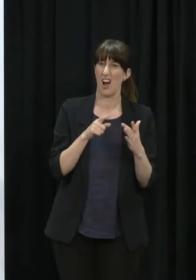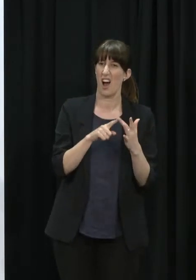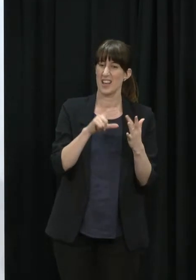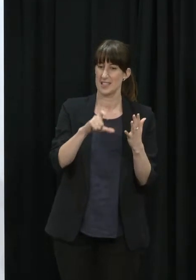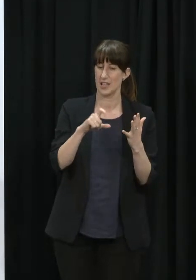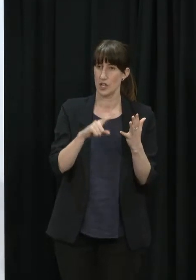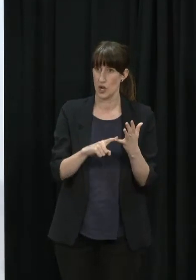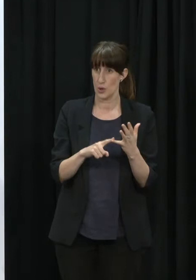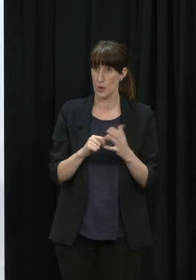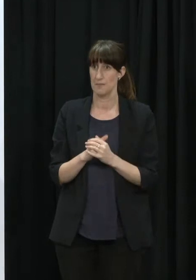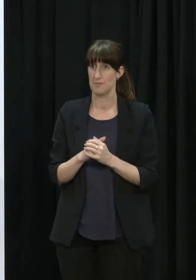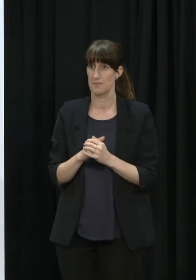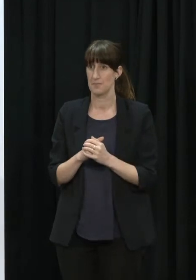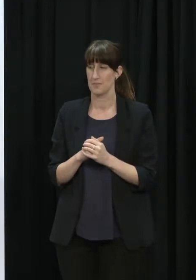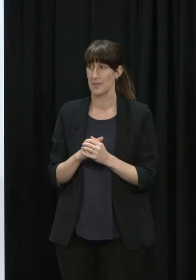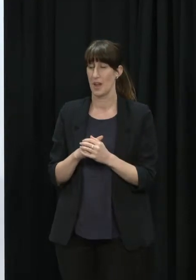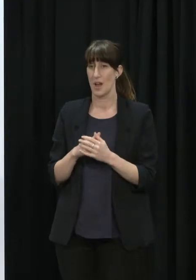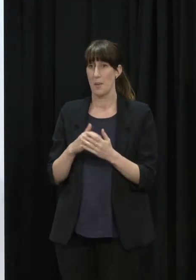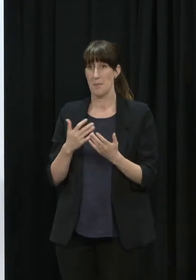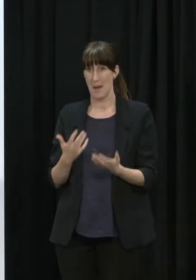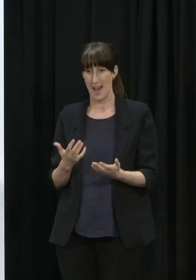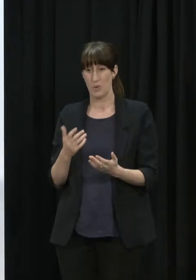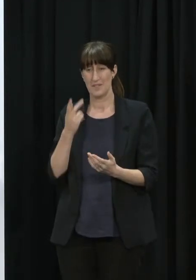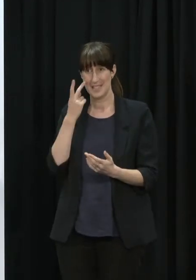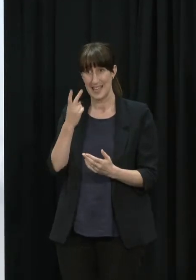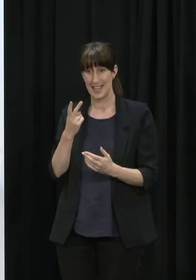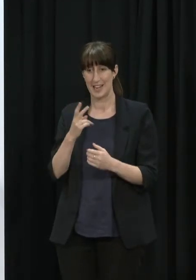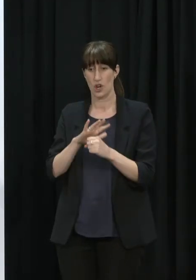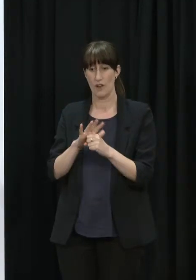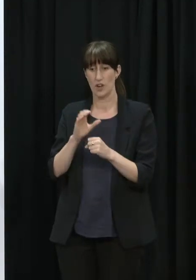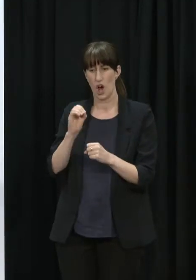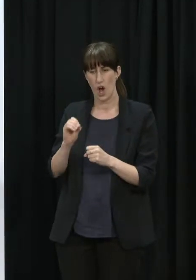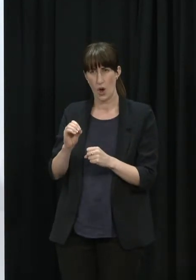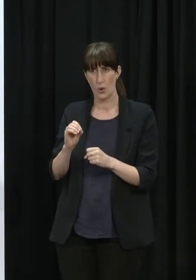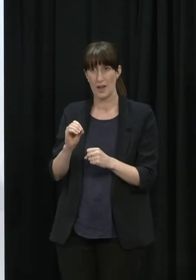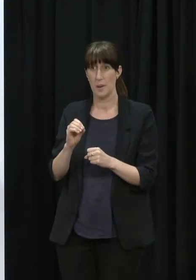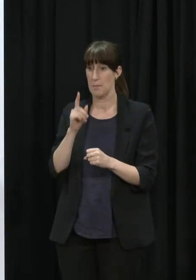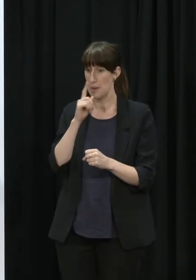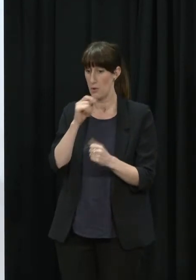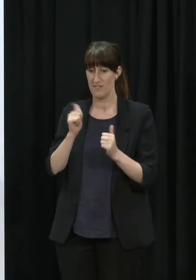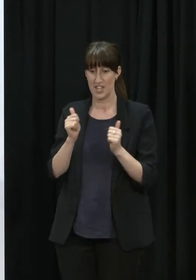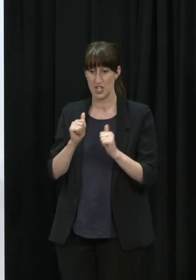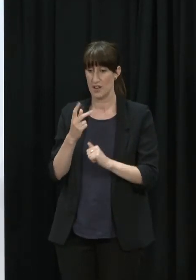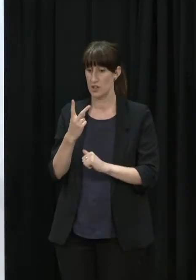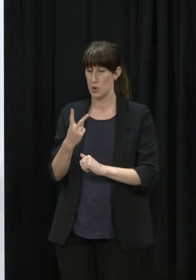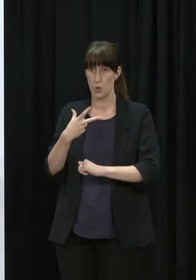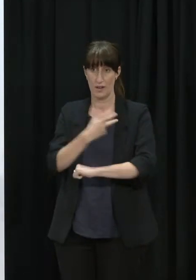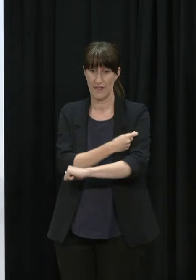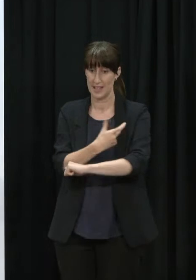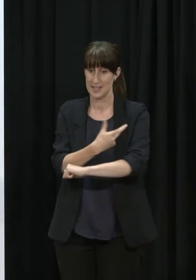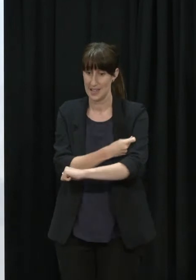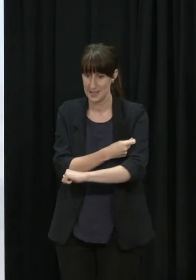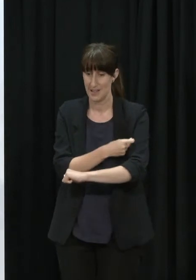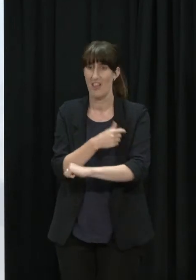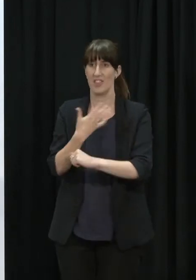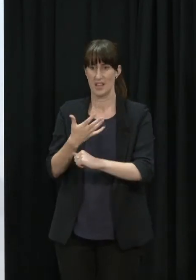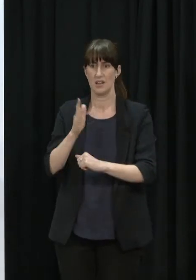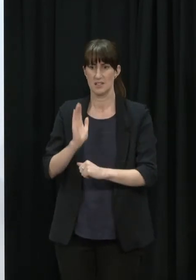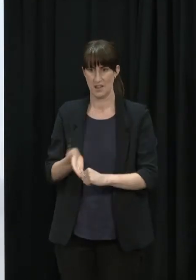o nga tangata i te hohipera, te maha o nga tangata i roto i te ICU, me tetahi. Kua hurihia e Omicron te hihiri he iti i roto